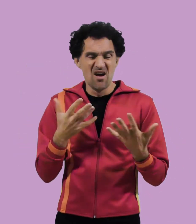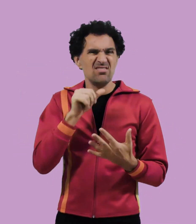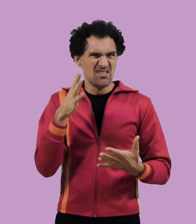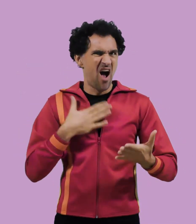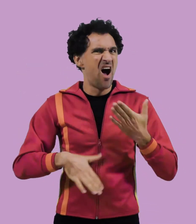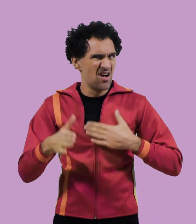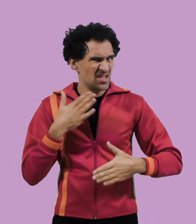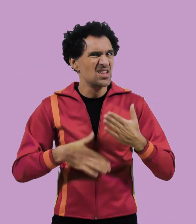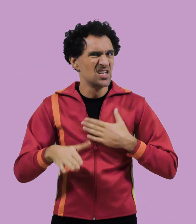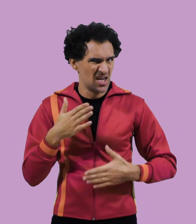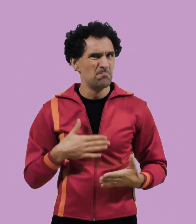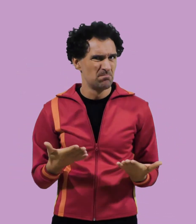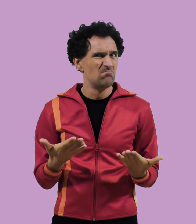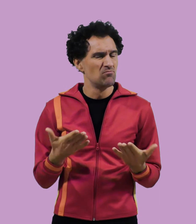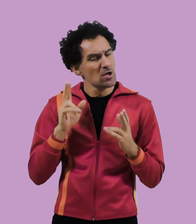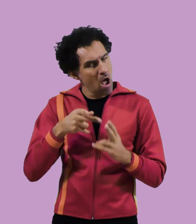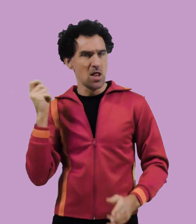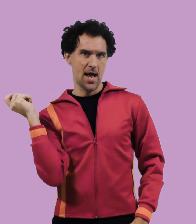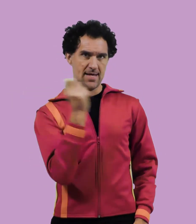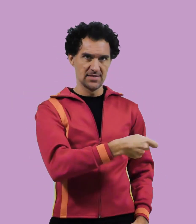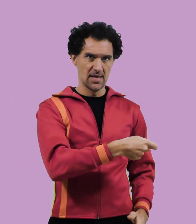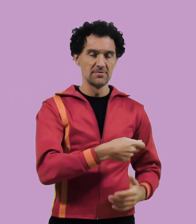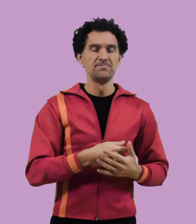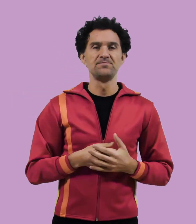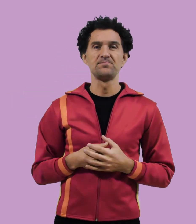Das ist nicht angenehm. Man kann Anzeige erstatten.